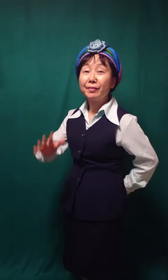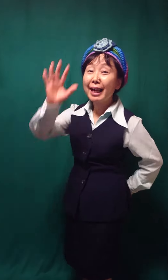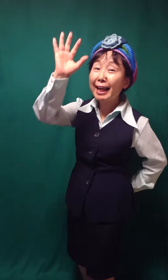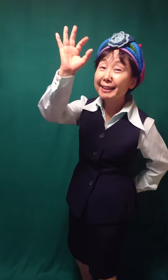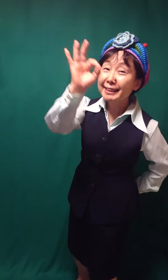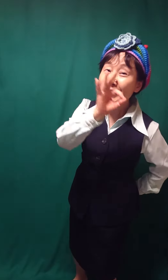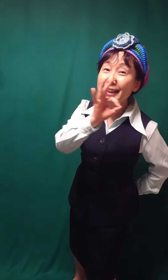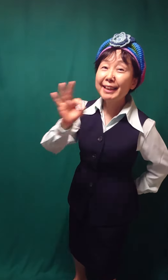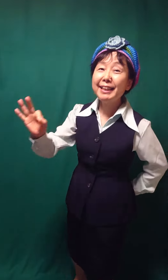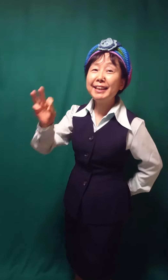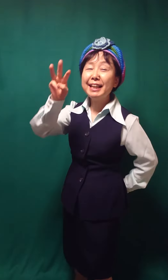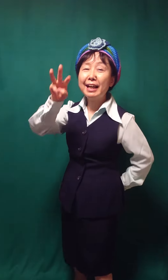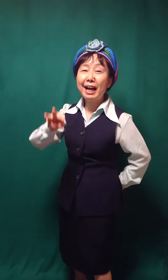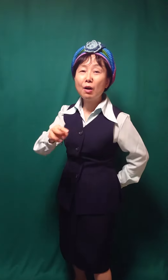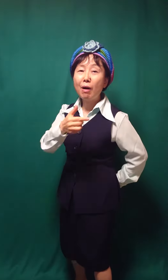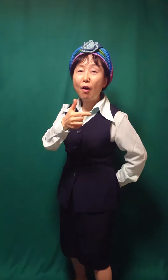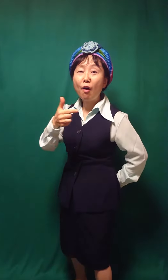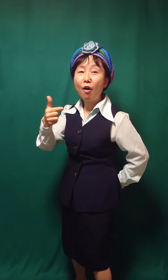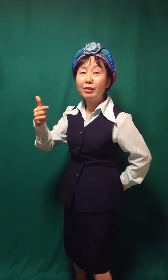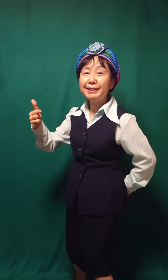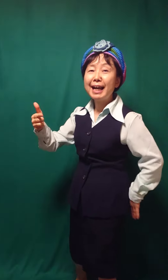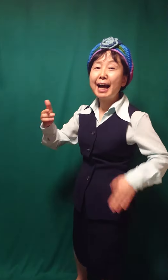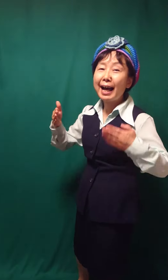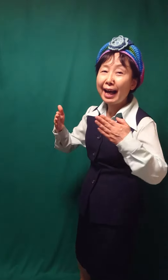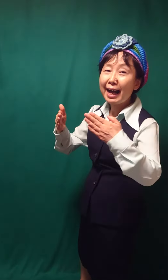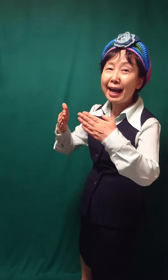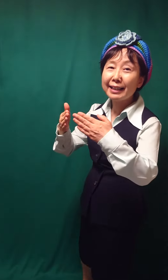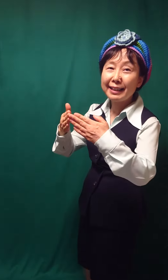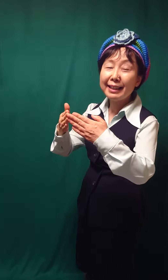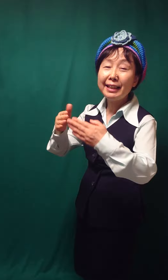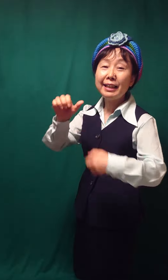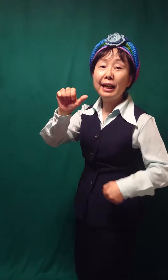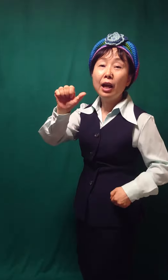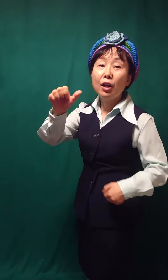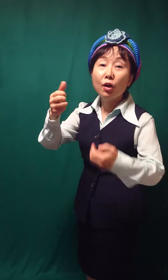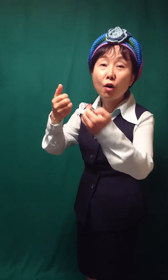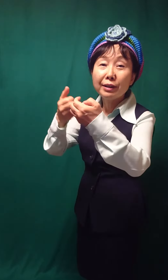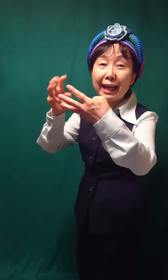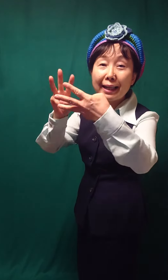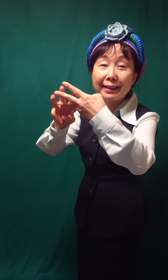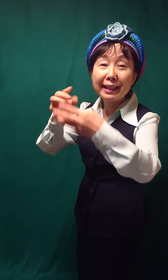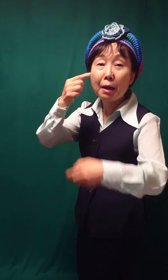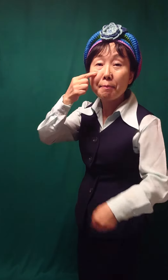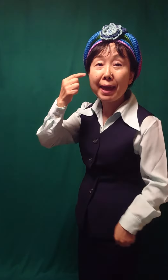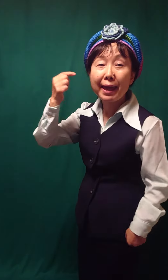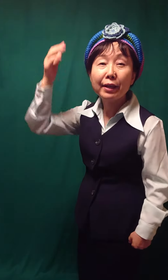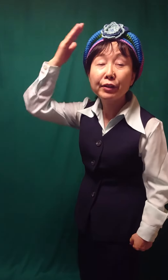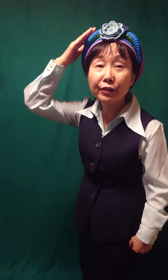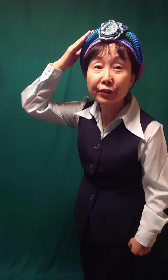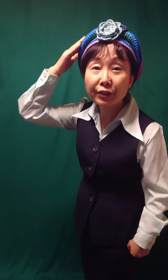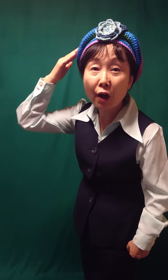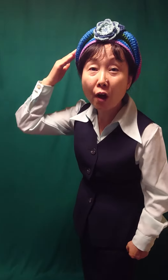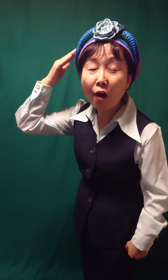品川 大崎 五反田 目黒